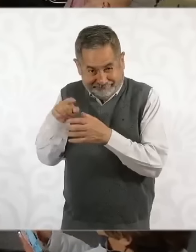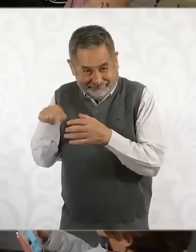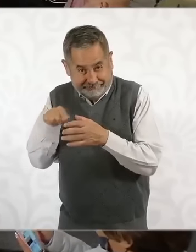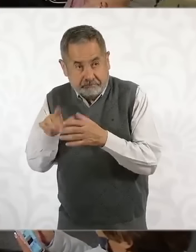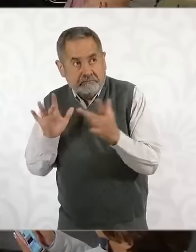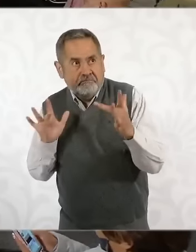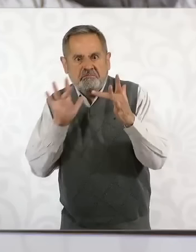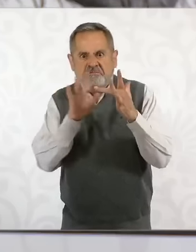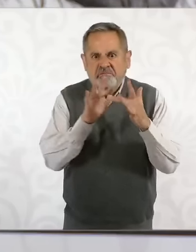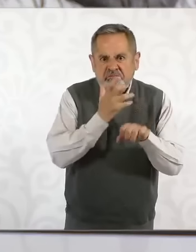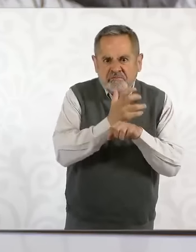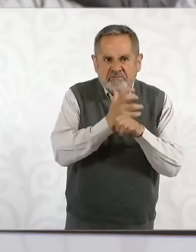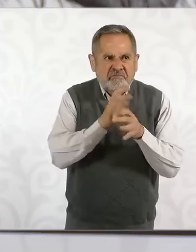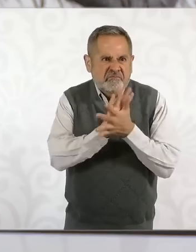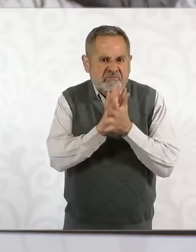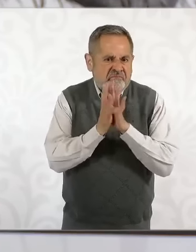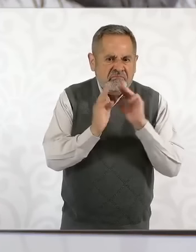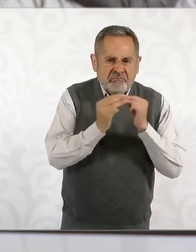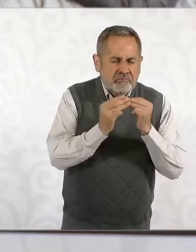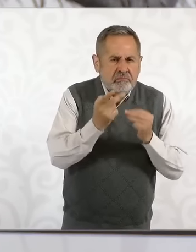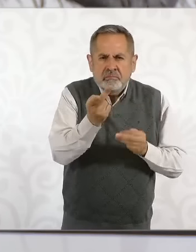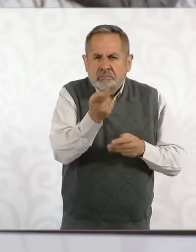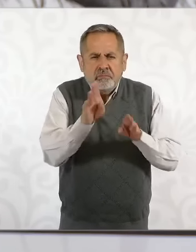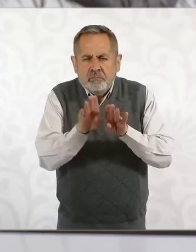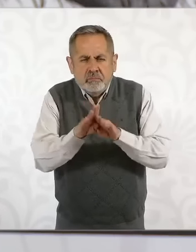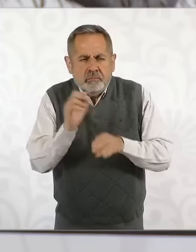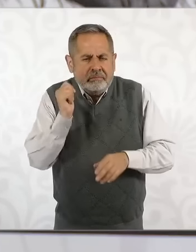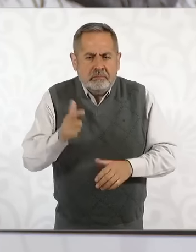precisamente ayer tuvimos un intercambio de información con agencias de Estados Unidos y